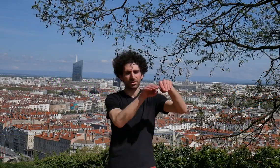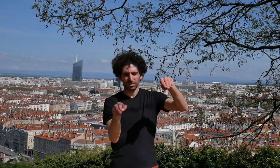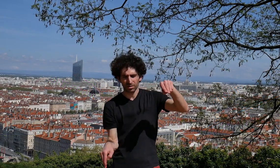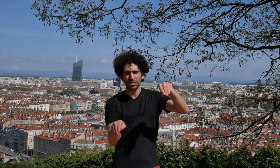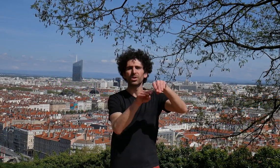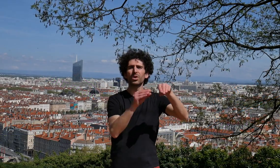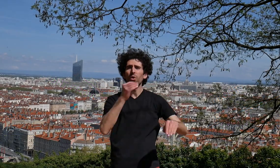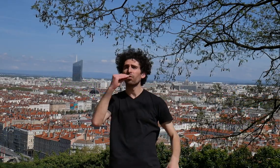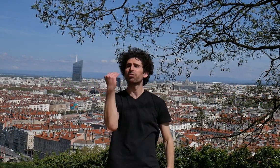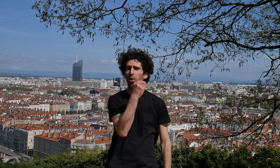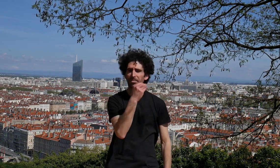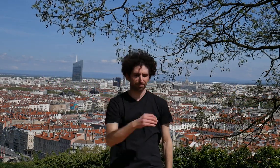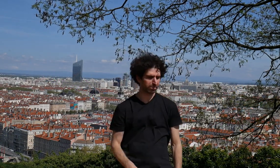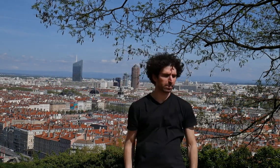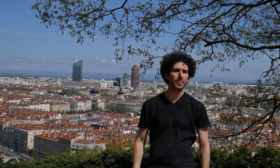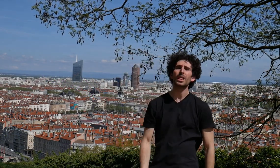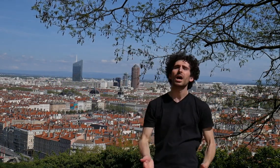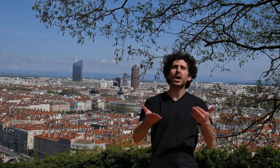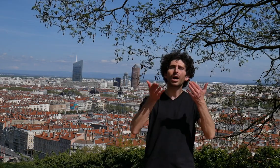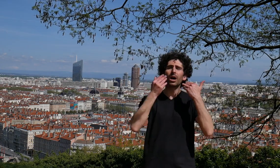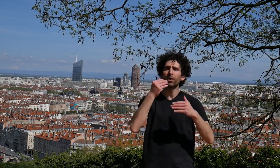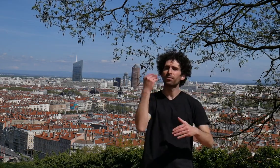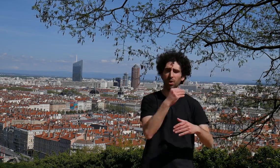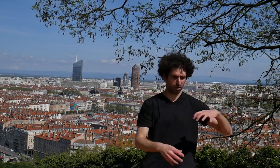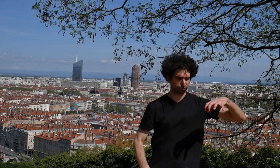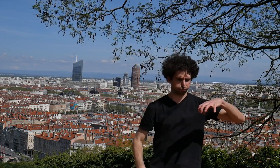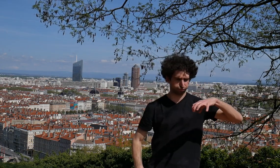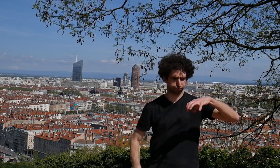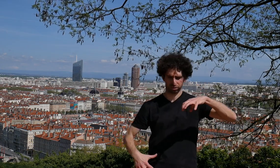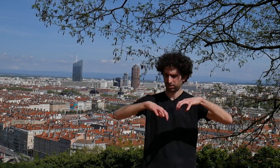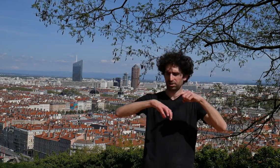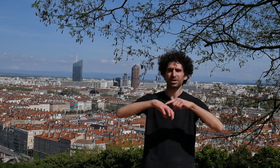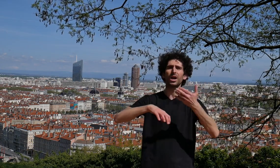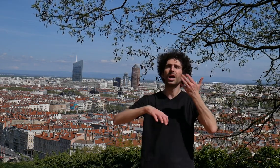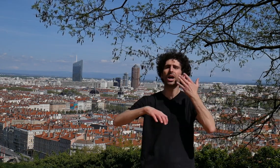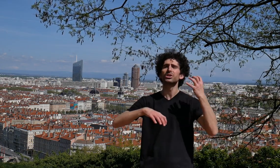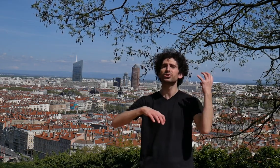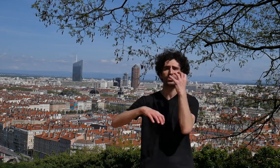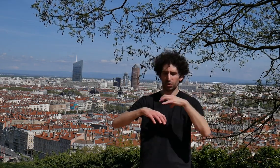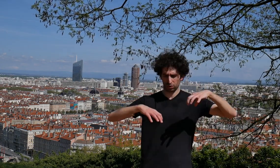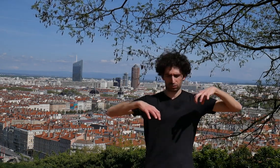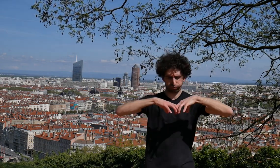Au niveau du front froid, l'air froid rencontre l'air chaud.